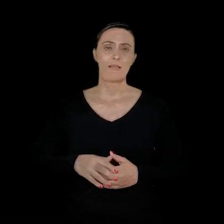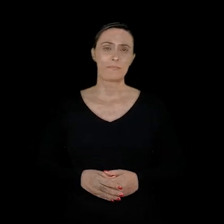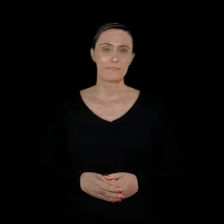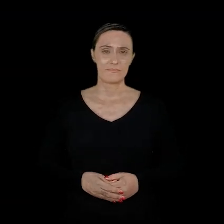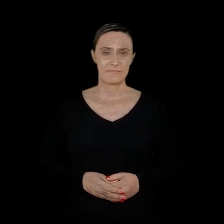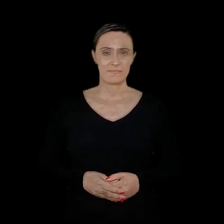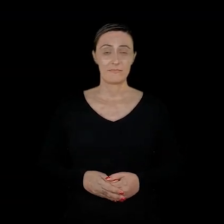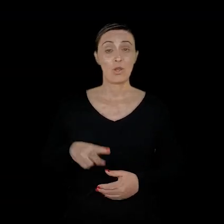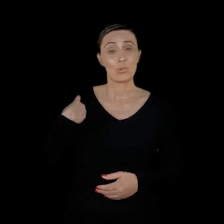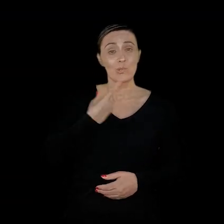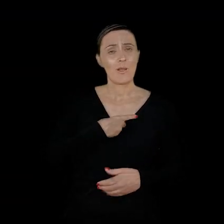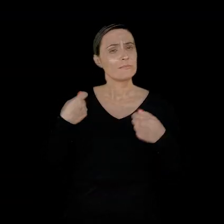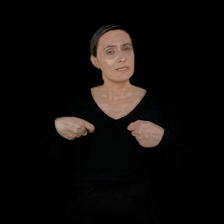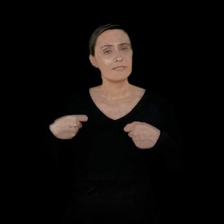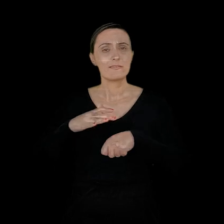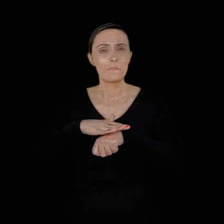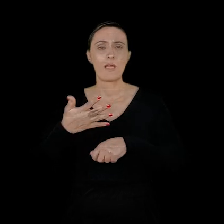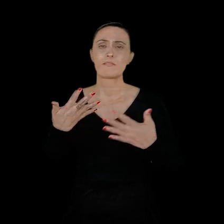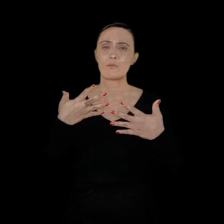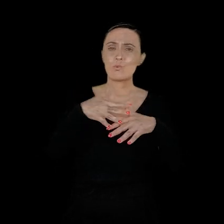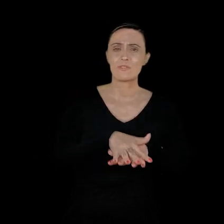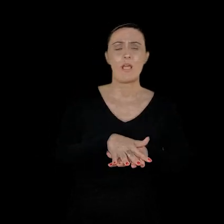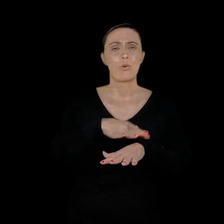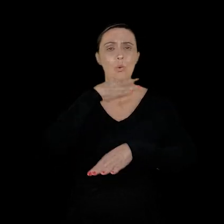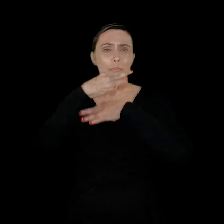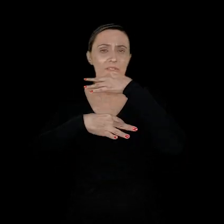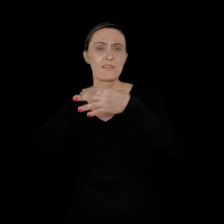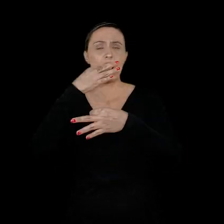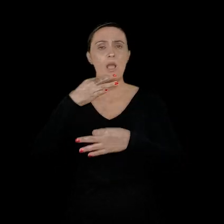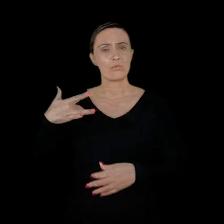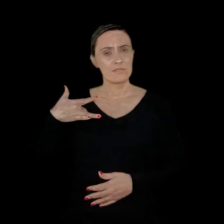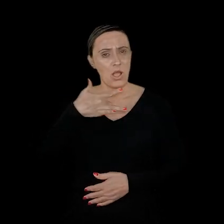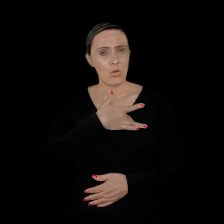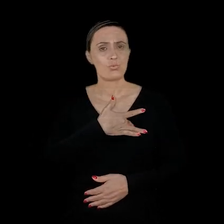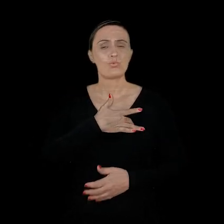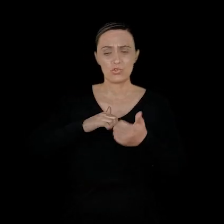Precisamos de inclusão, senso crítico, saúde física, saúde mental, qualidade de vida,